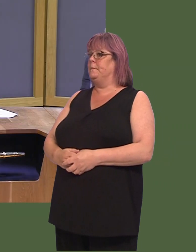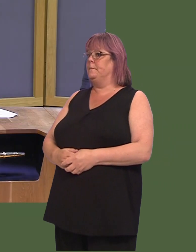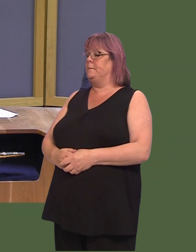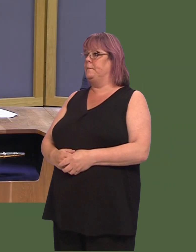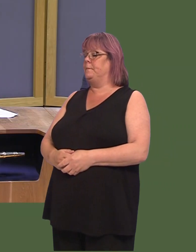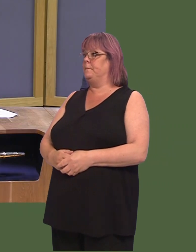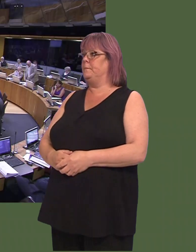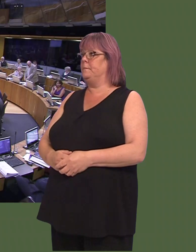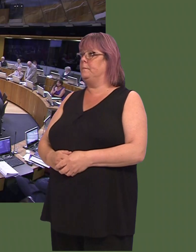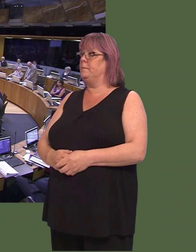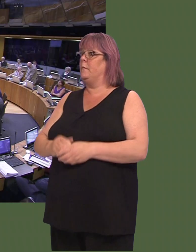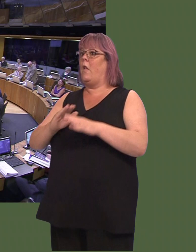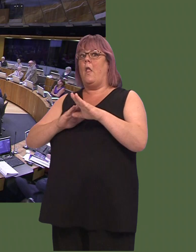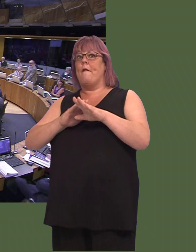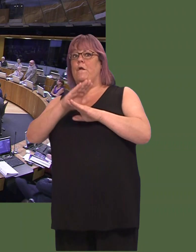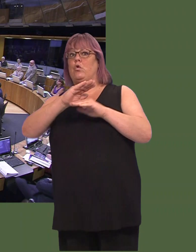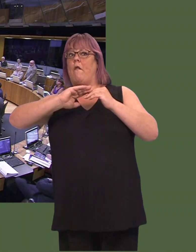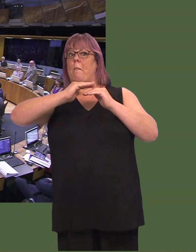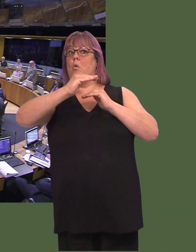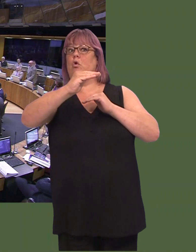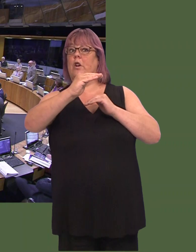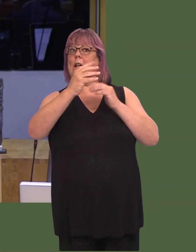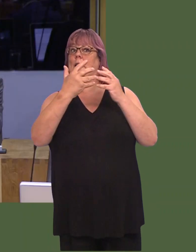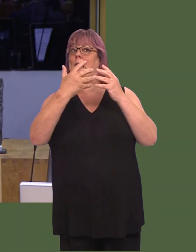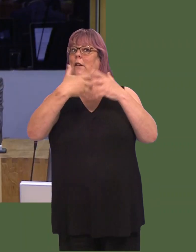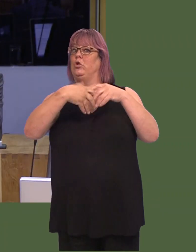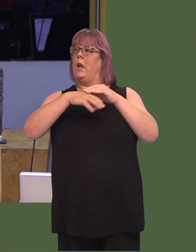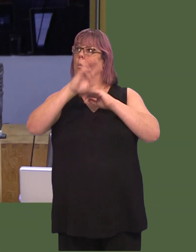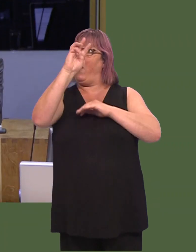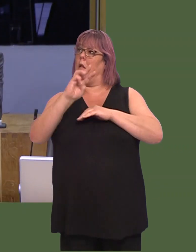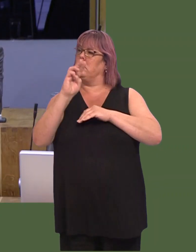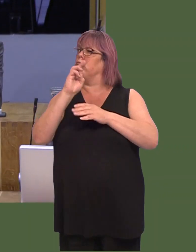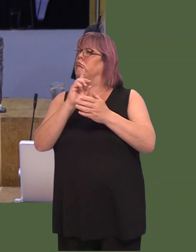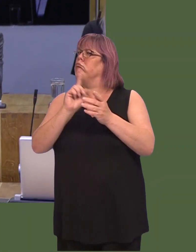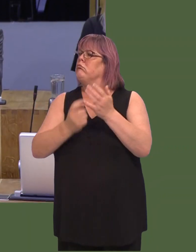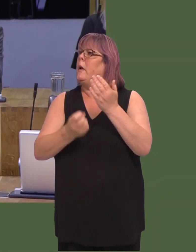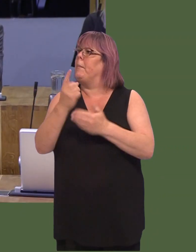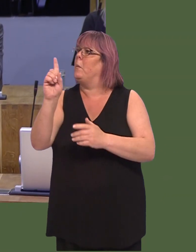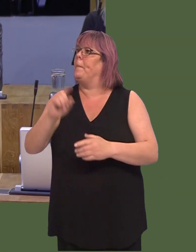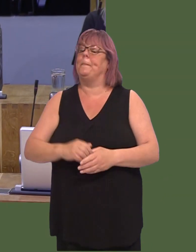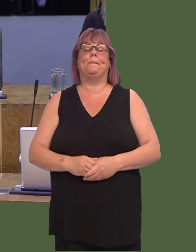Ar wnaiff y Prif Weinidog datganiad am ddyfodol ynniír mÙr yng Nghymru? OAQ52467 Carwyn Jones AM: Rydym niín cydnabod potensial